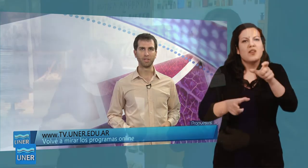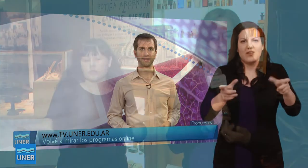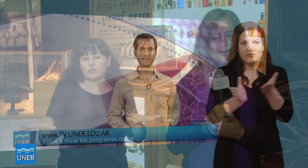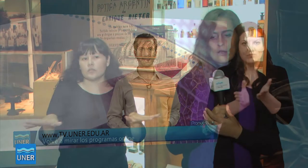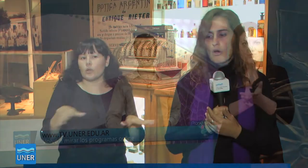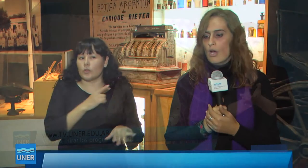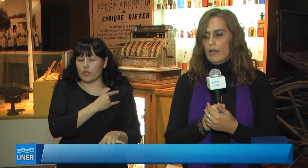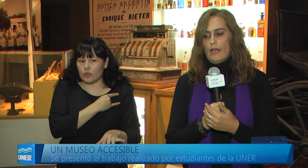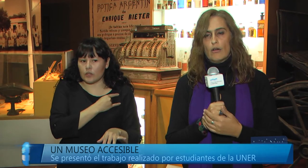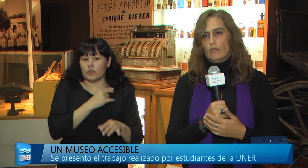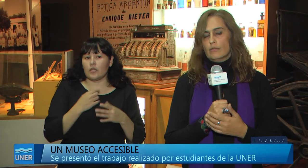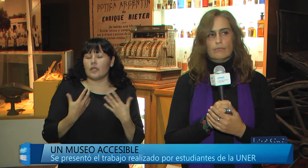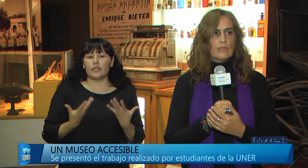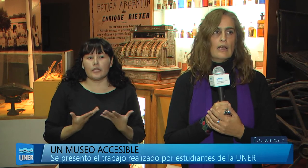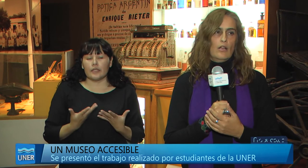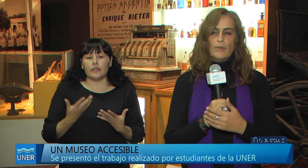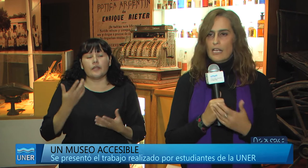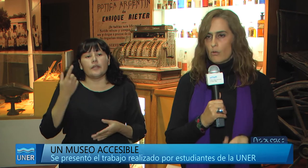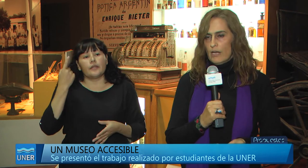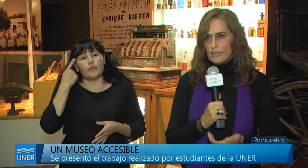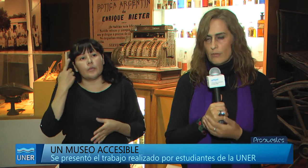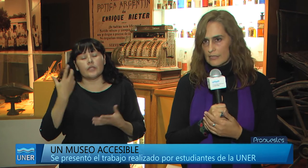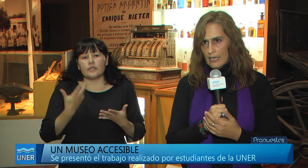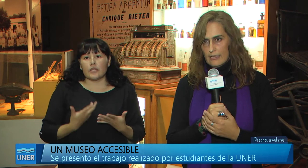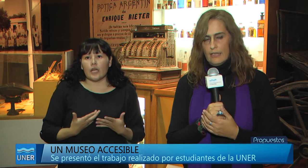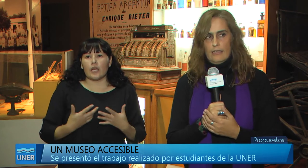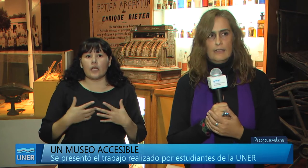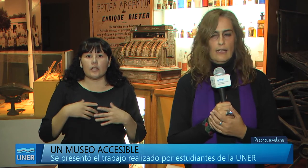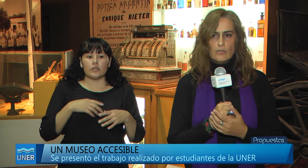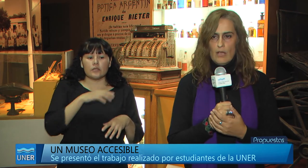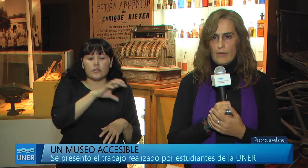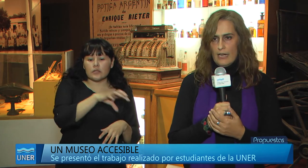Hemos trabajado con el Hospital Escuela de Salud Mental de la ciudad de Paraná,